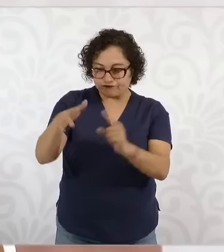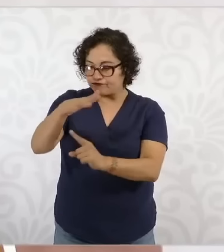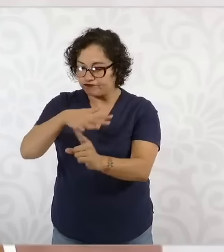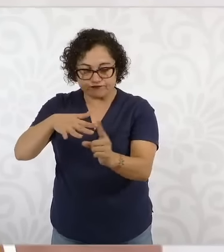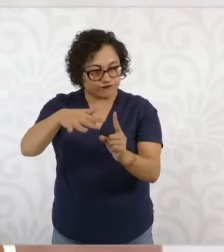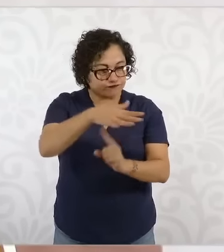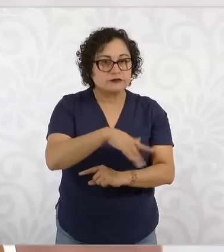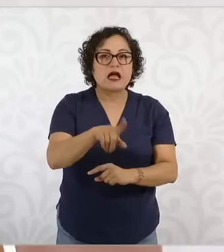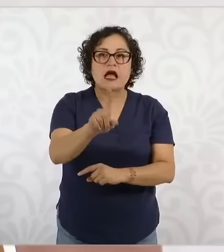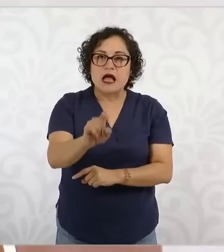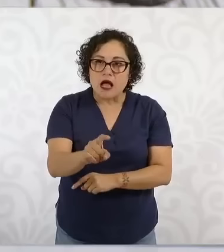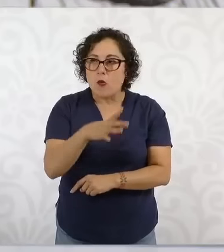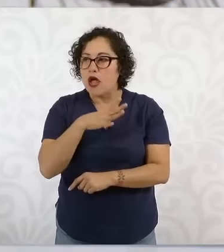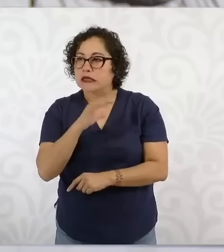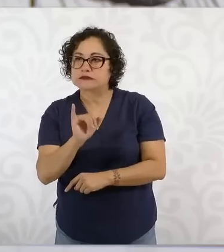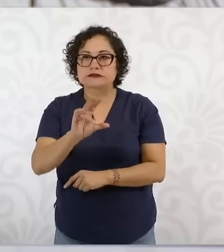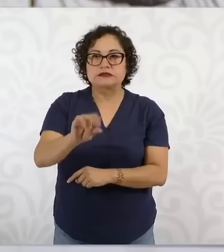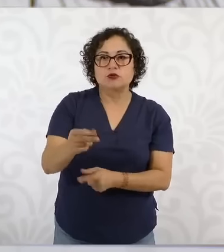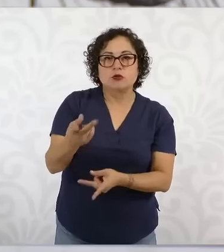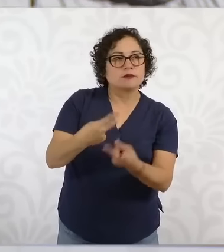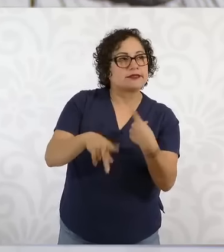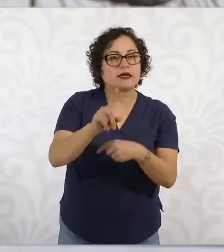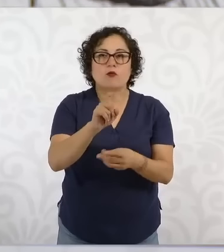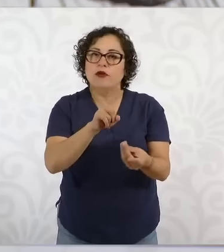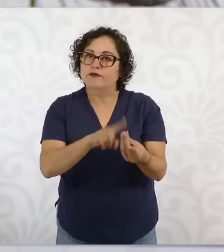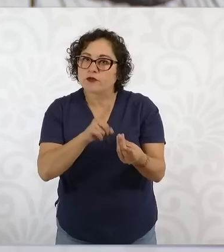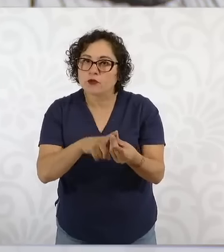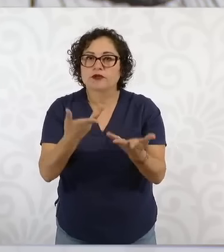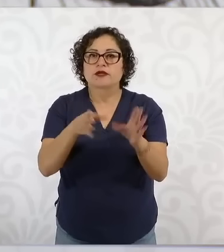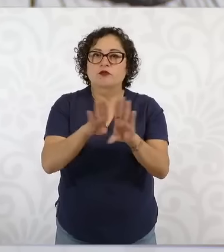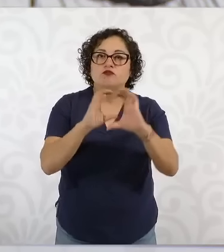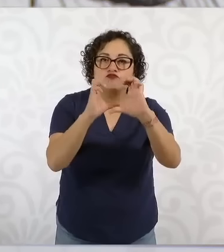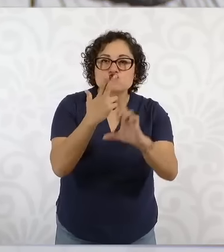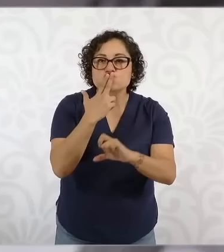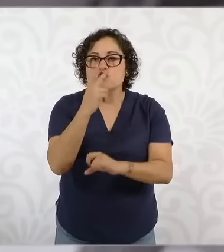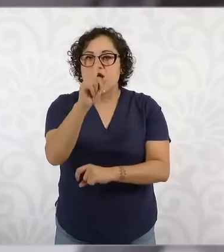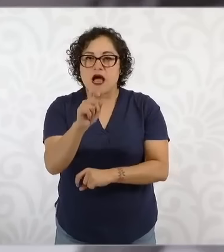si no hay agua, de dónde debe venir el agua, cómo debe reciclarse el agua. Entonces, tienen